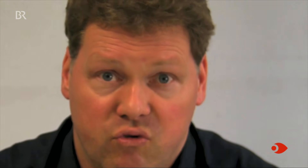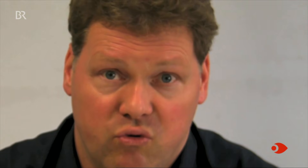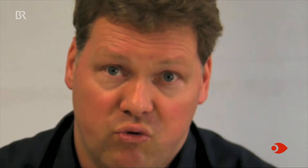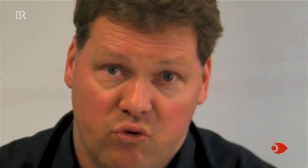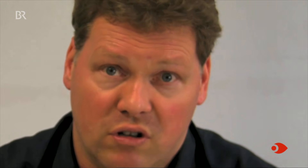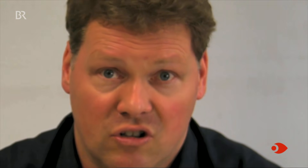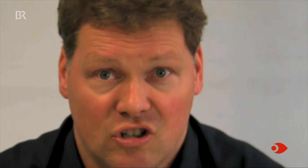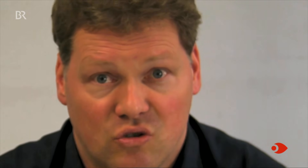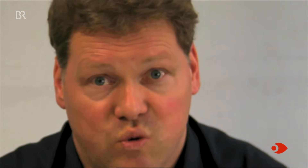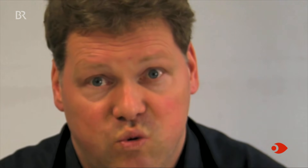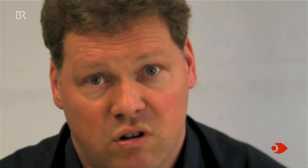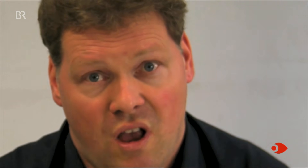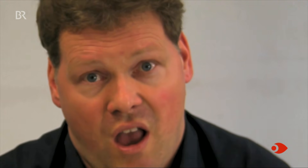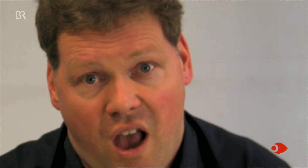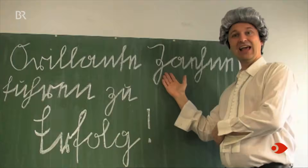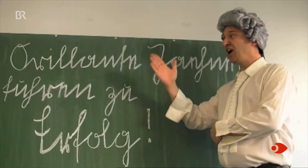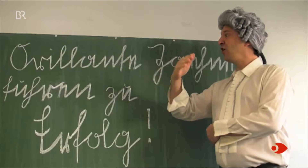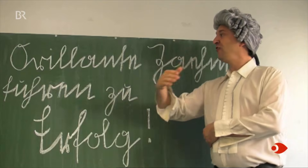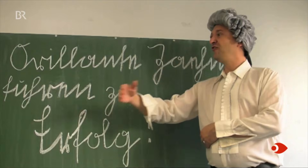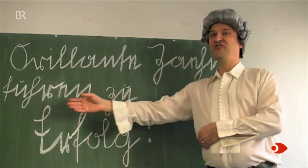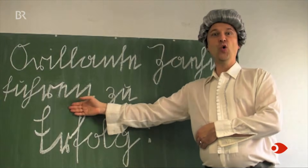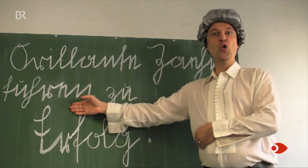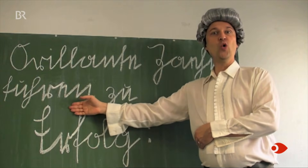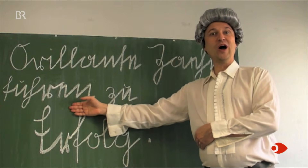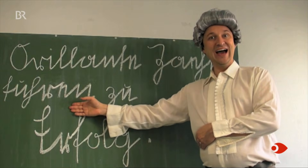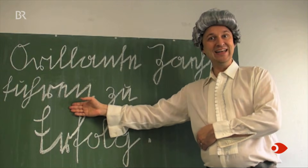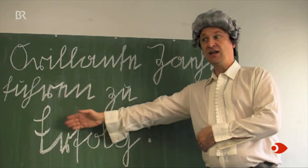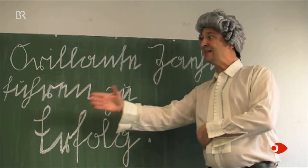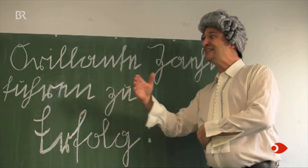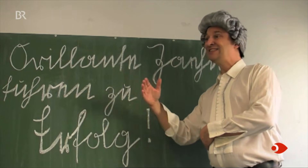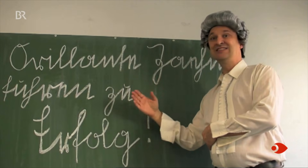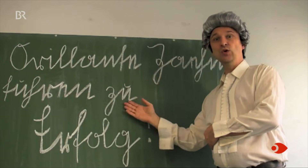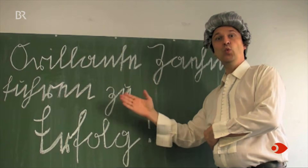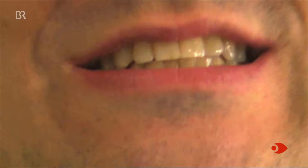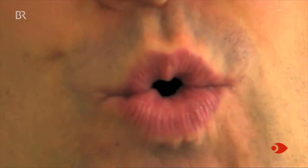Zä-äh-hä-ne ... führen ...